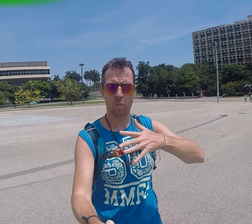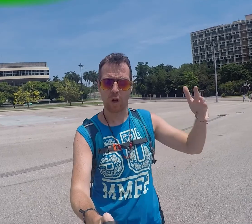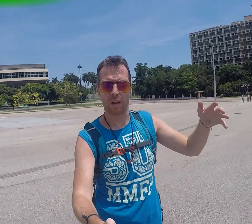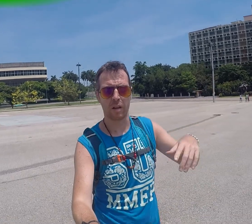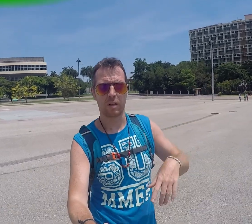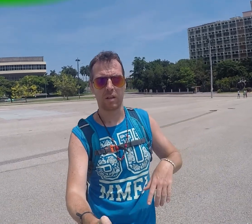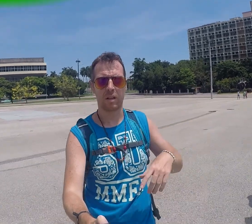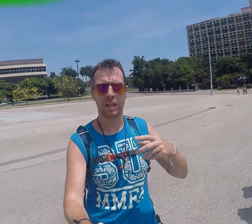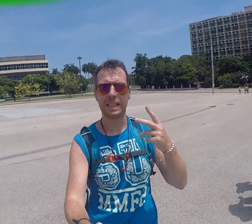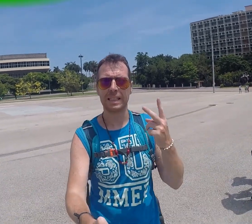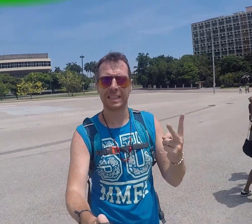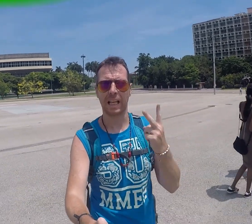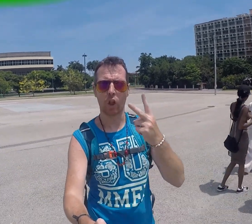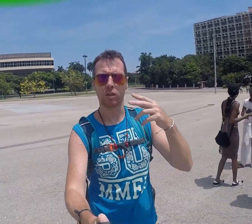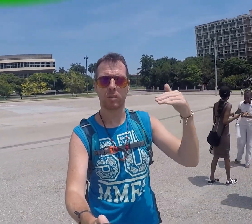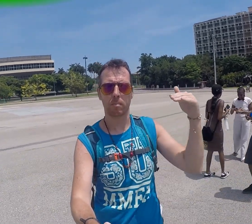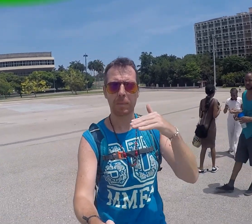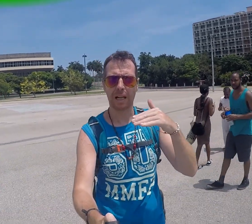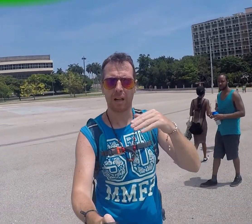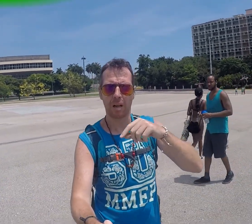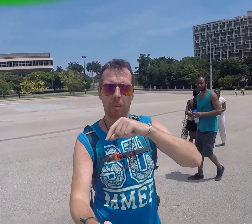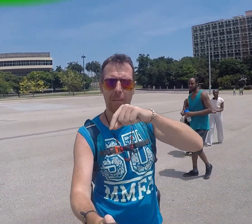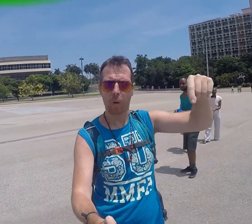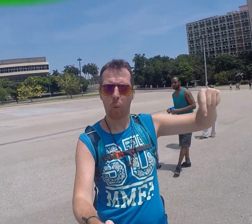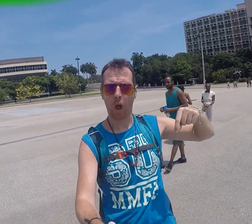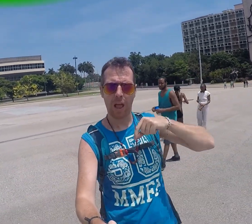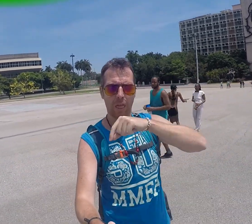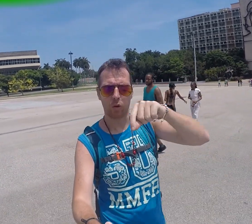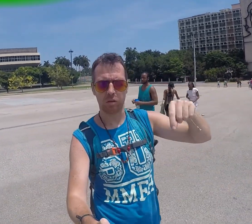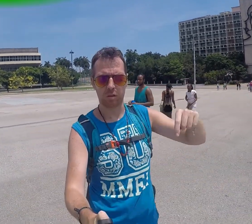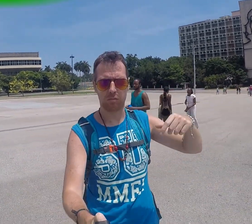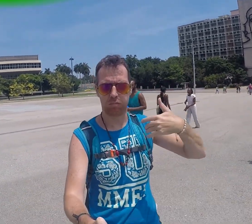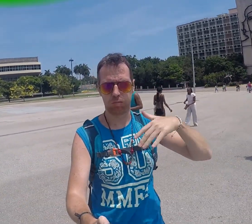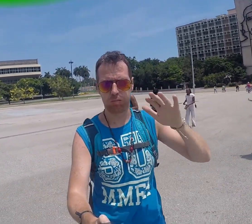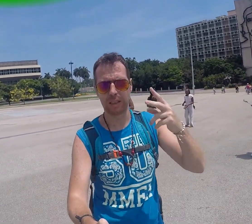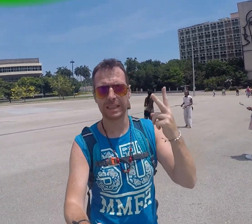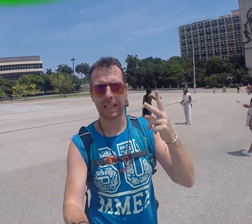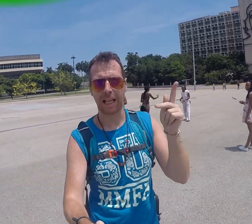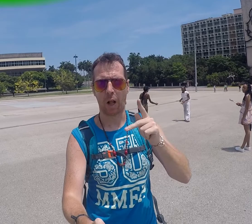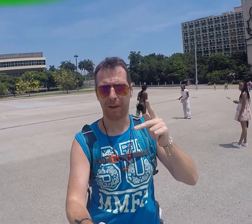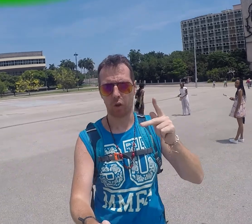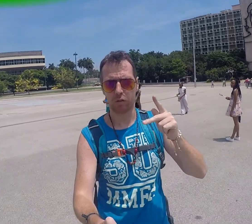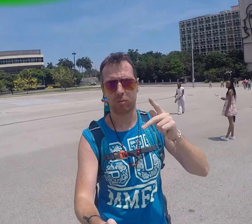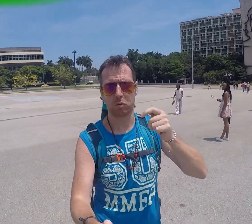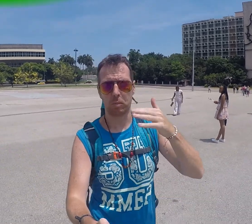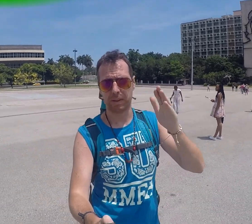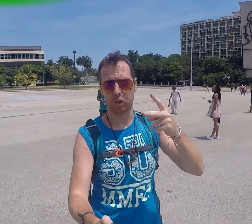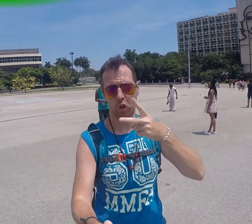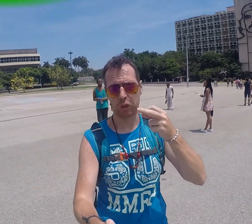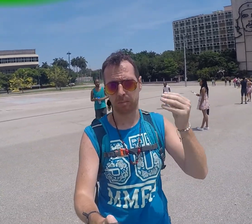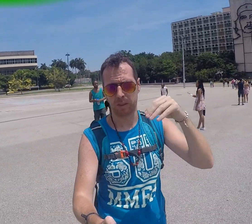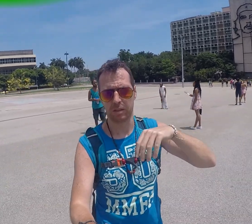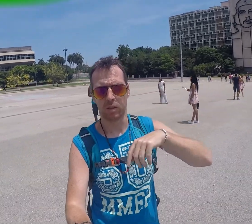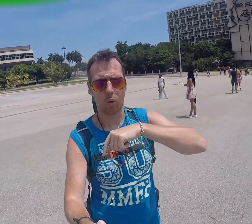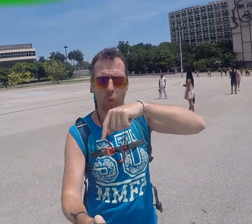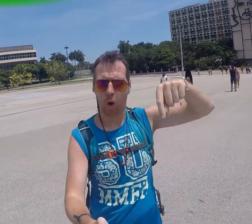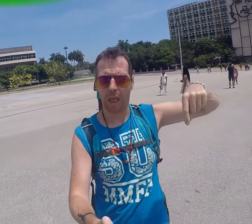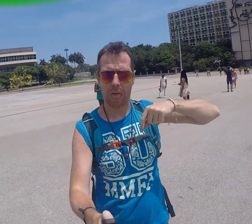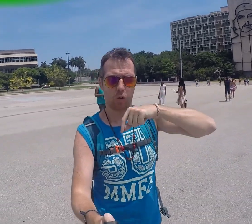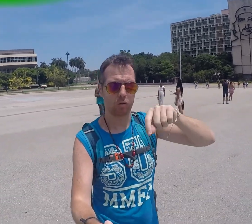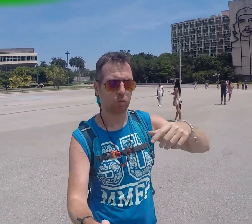Esta plaza es muy grande, tiene 72 000 metros cuadrados, poco más de 7 kilómetros